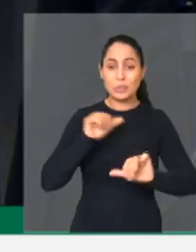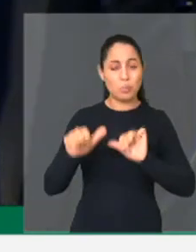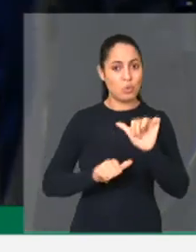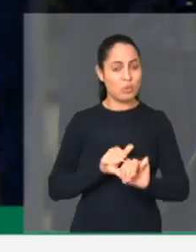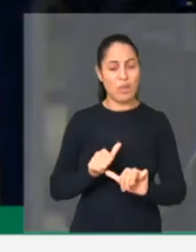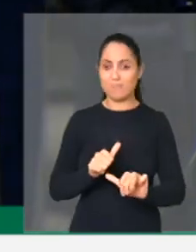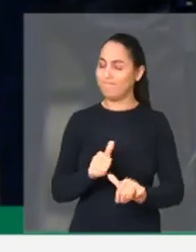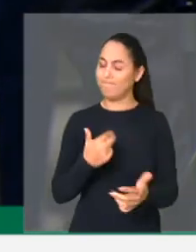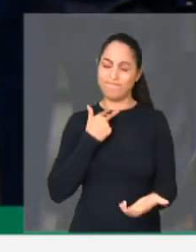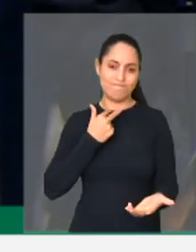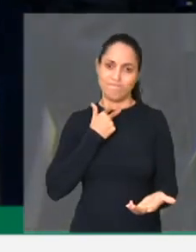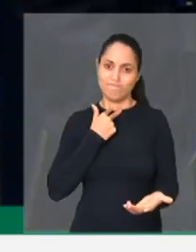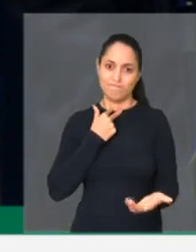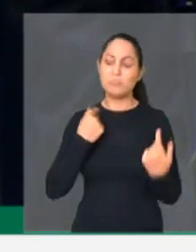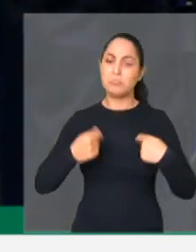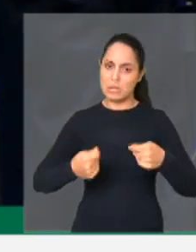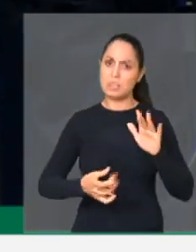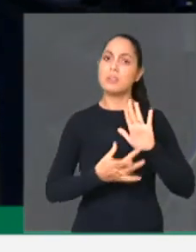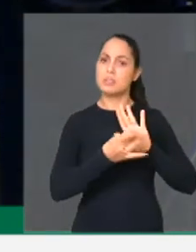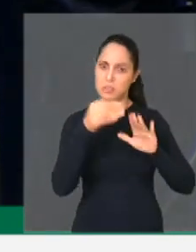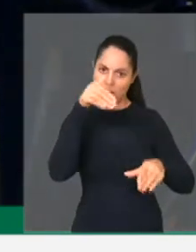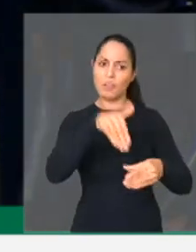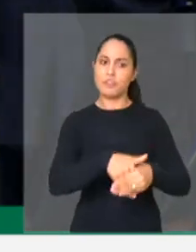PROPRIEDADE DO TEXTO. PASSA A SER UM TEXTO DA CASA. E QUE, POR ISSO, TERIA QUE SER VOTADO